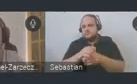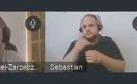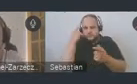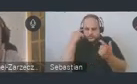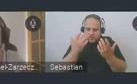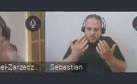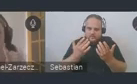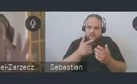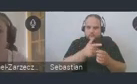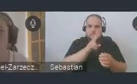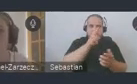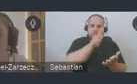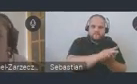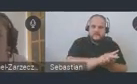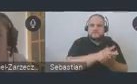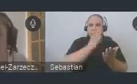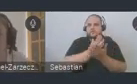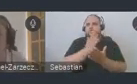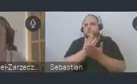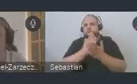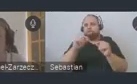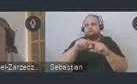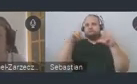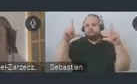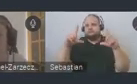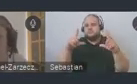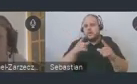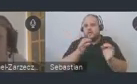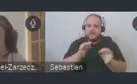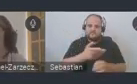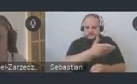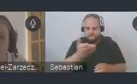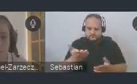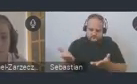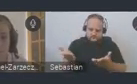tu jeszcze potwierdzam i już jestem zalogowana. To teraz się zalogujcie też".